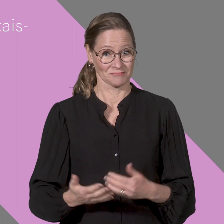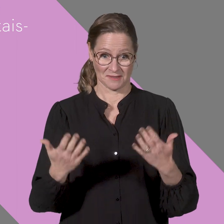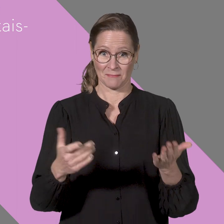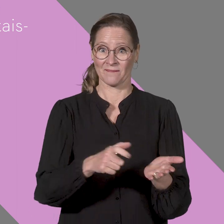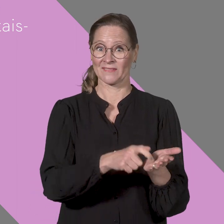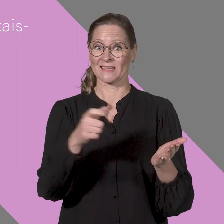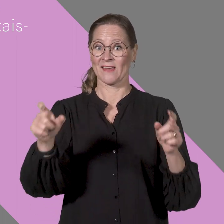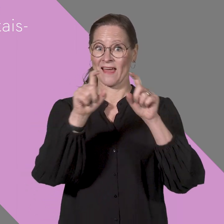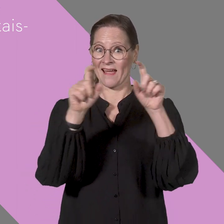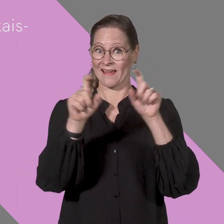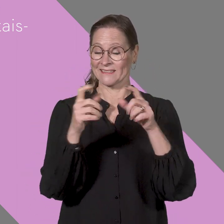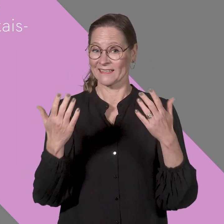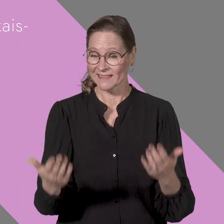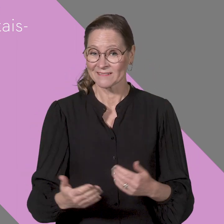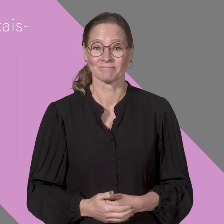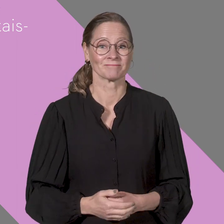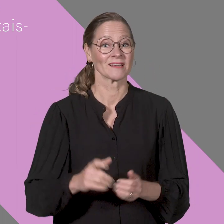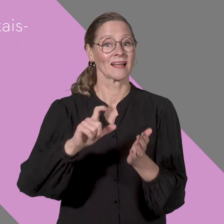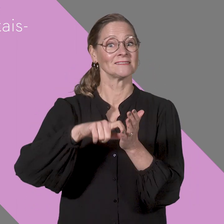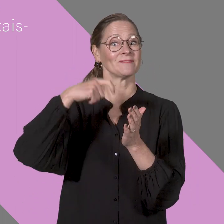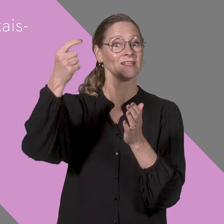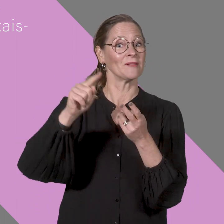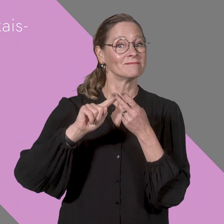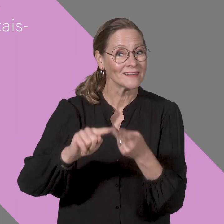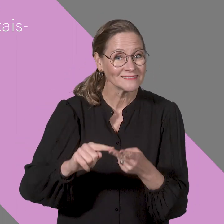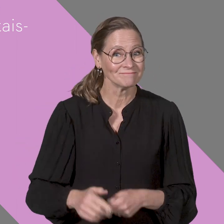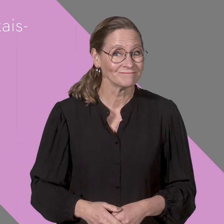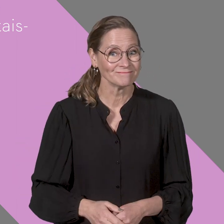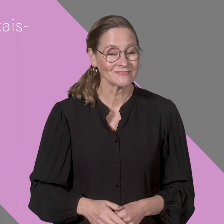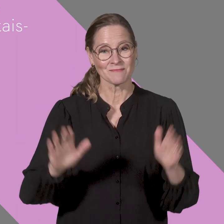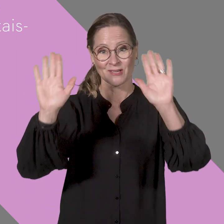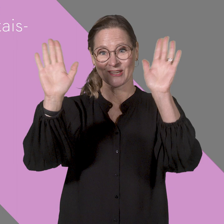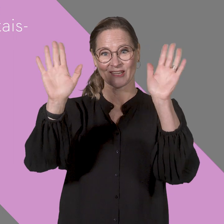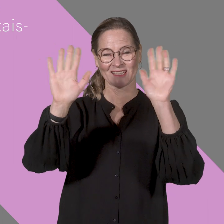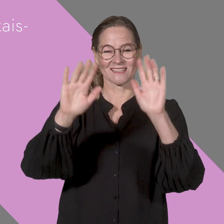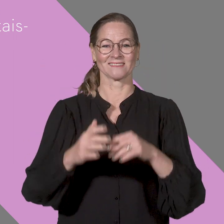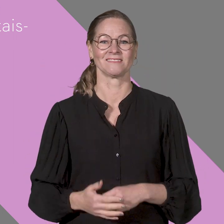Tässä olivat tämän viikon aiheet. Ensi viikkoon, moi moi!